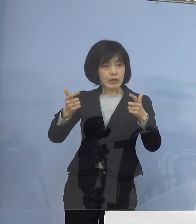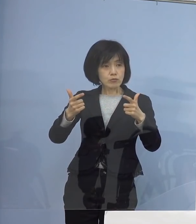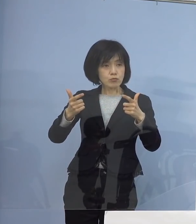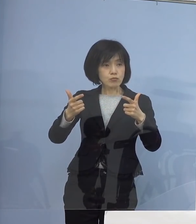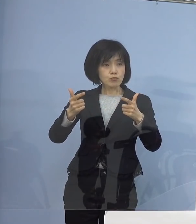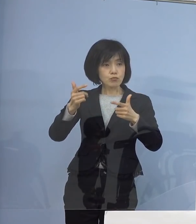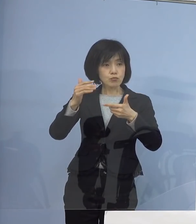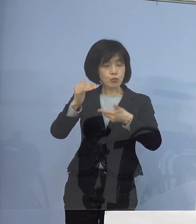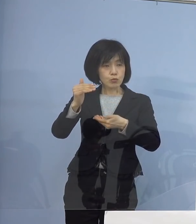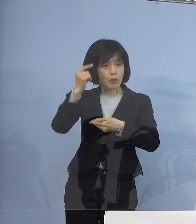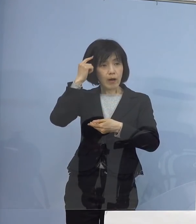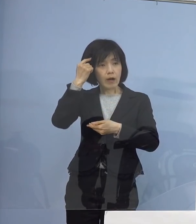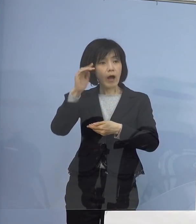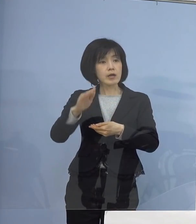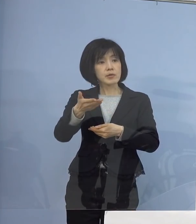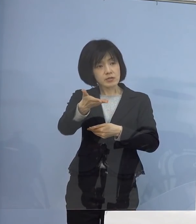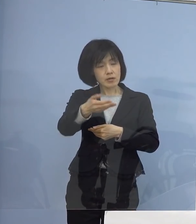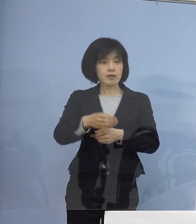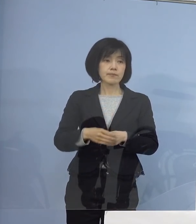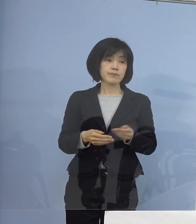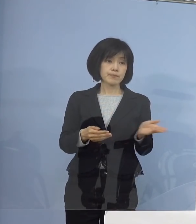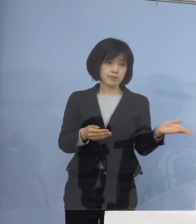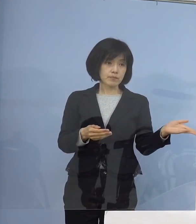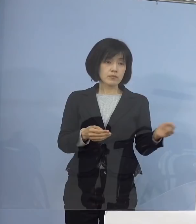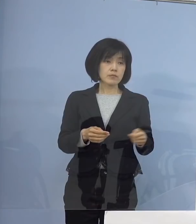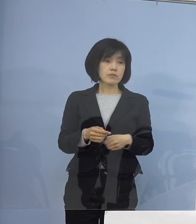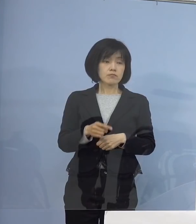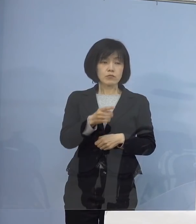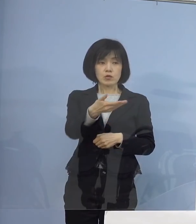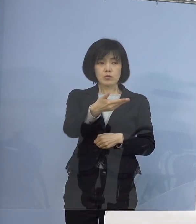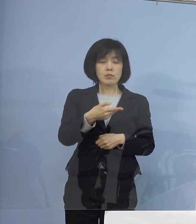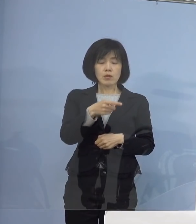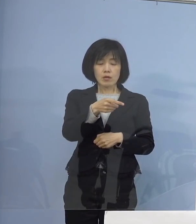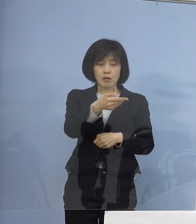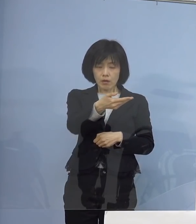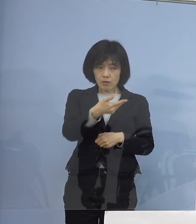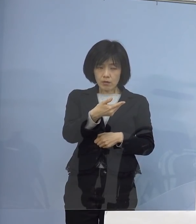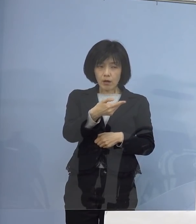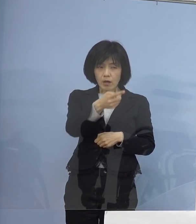（知事） 実はそこが一番重要なポイントの1つということになります